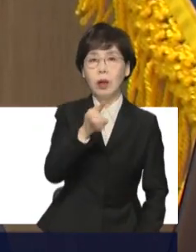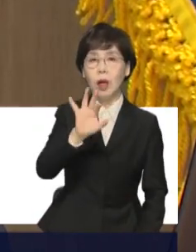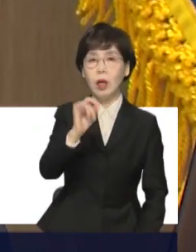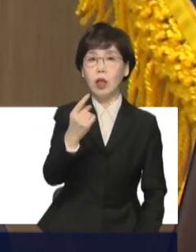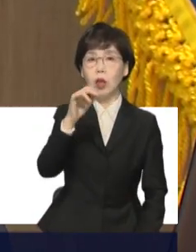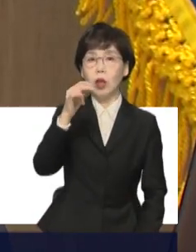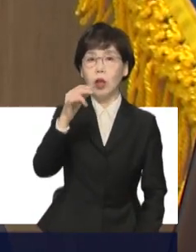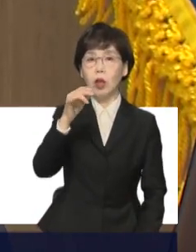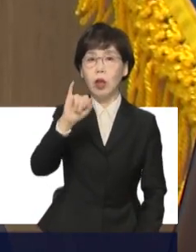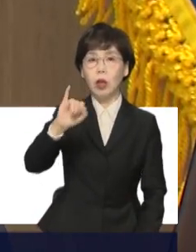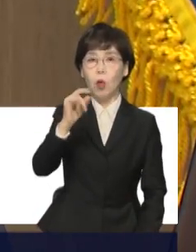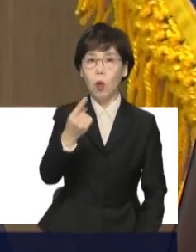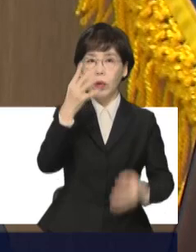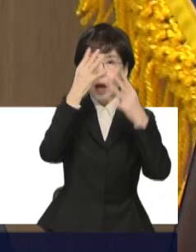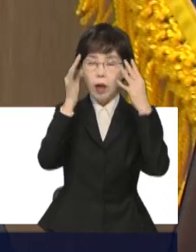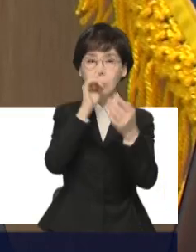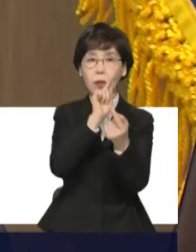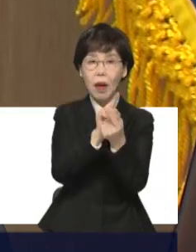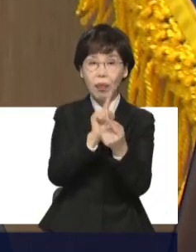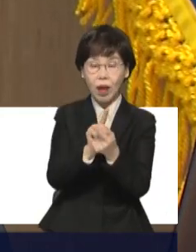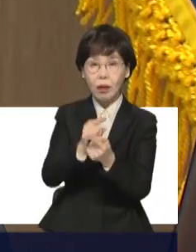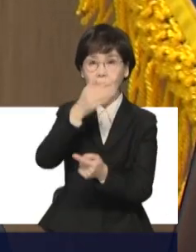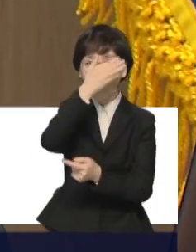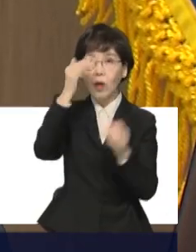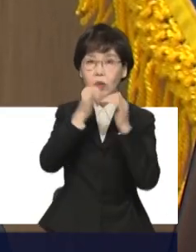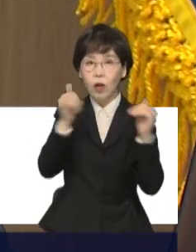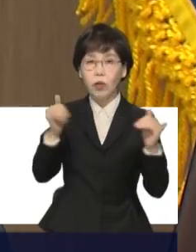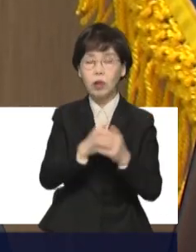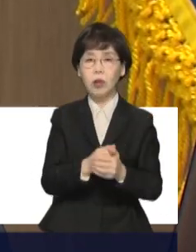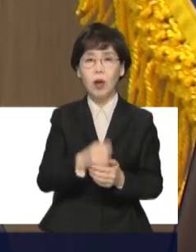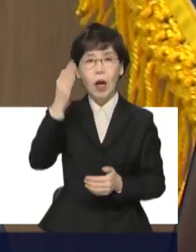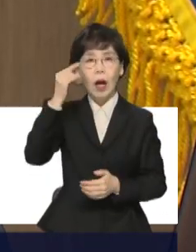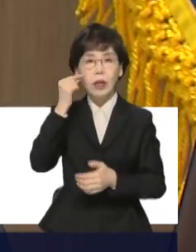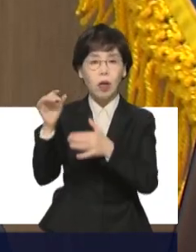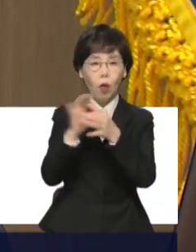게이오대학에서 만난 미래세대인 학생들에게서도 한일 관계 개선에 대한